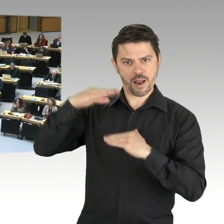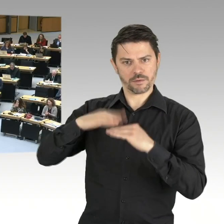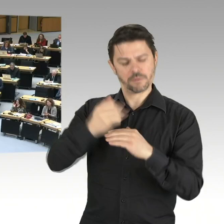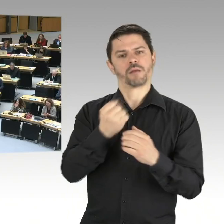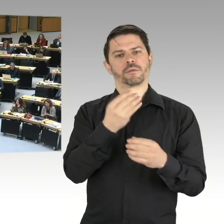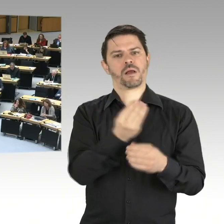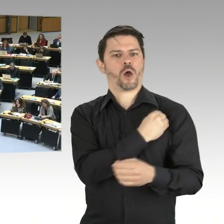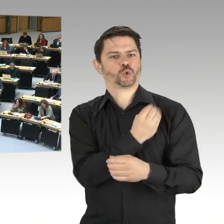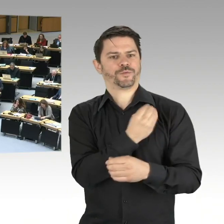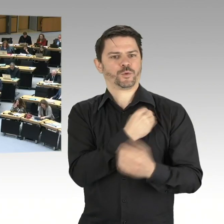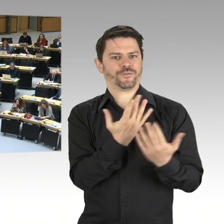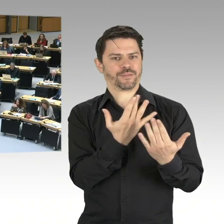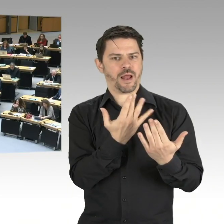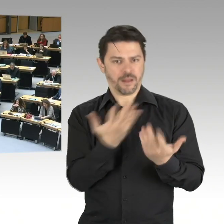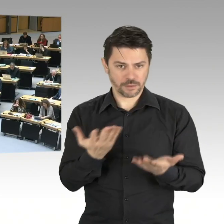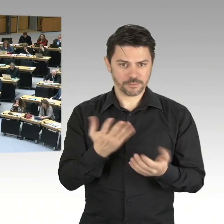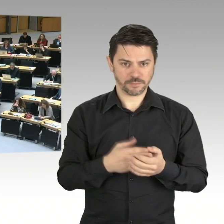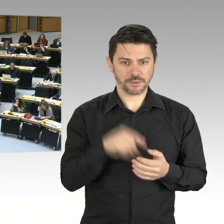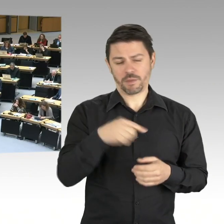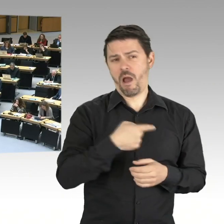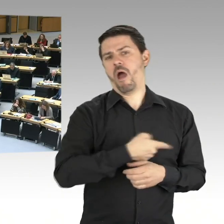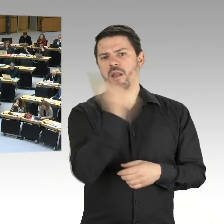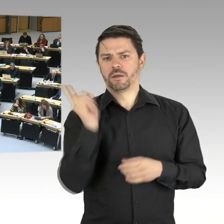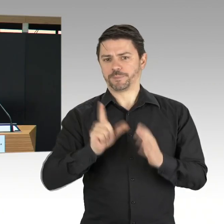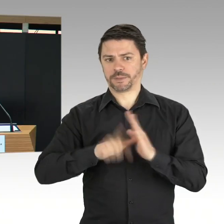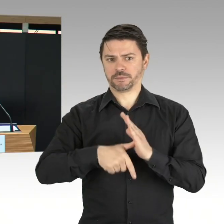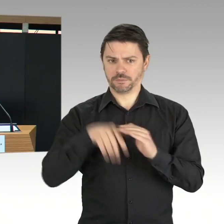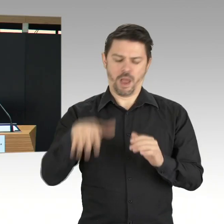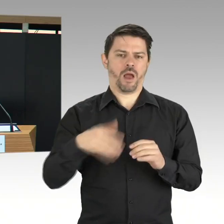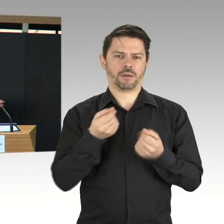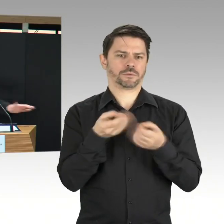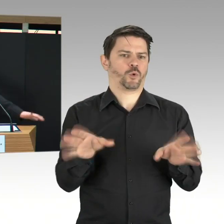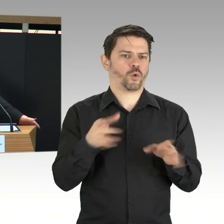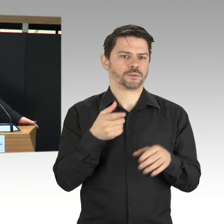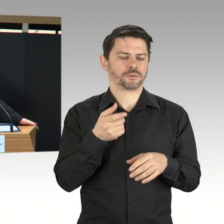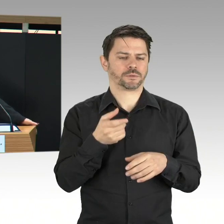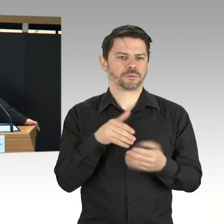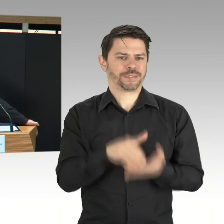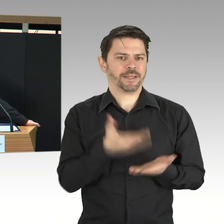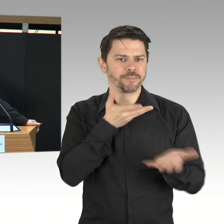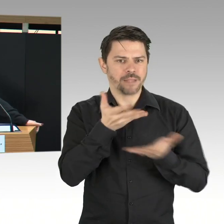Kommen wir zum zweiten Teil, den überhöhten Mieten.